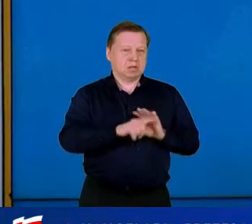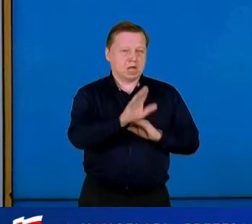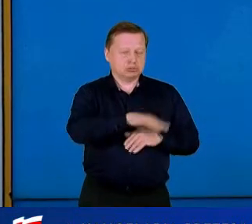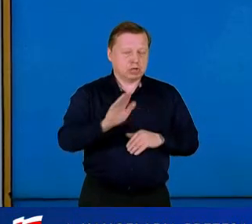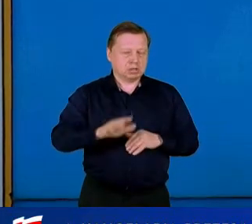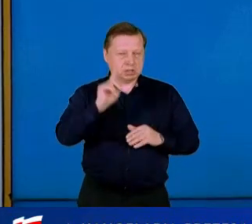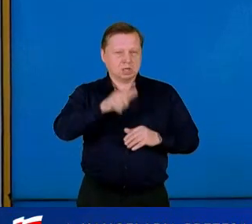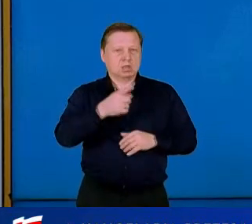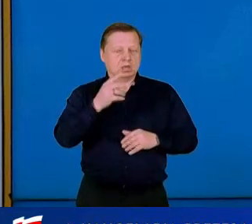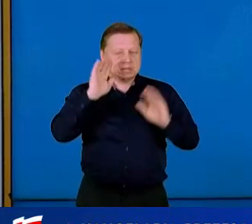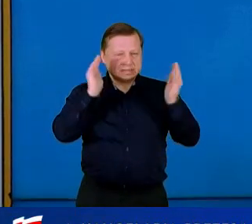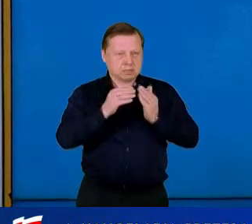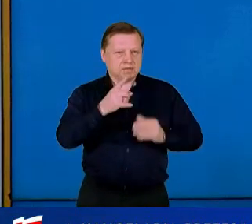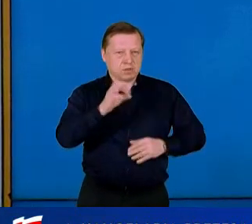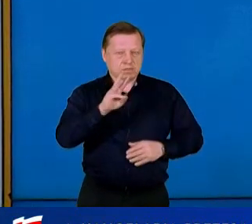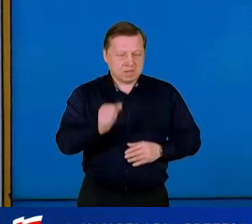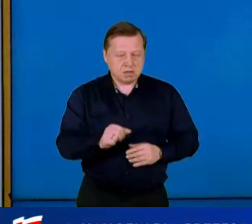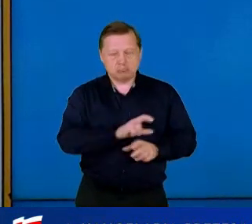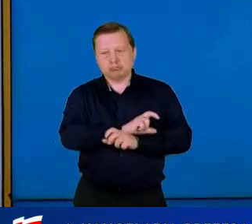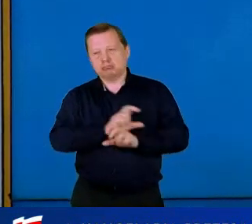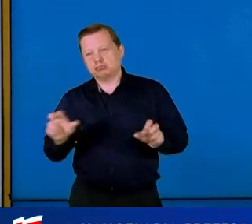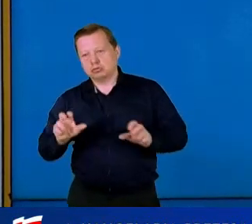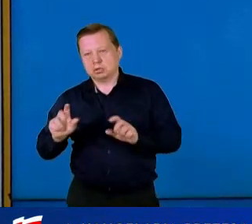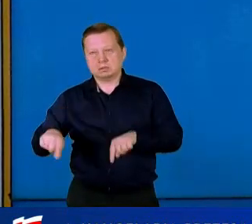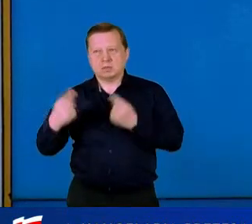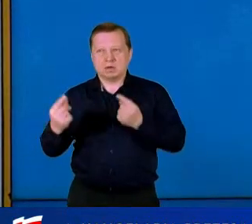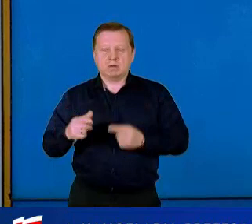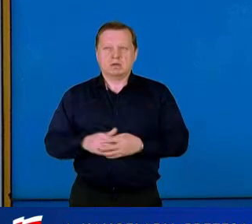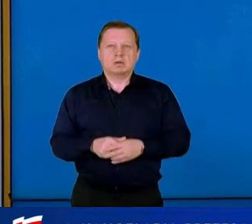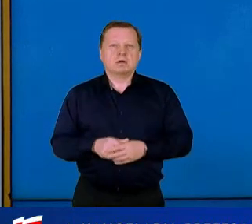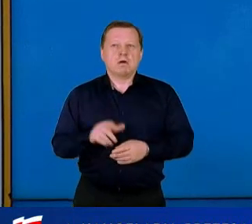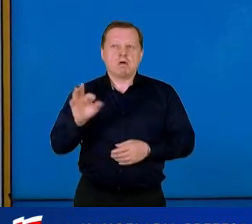Czy jest to spór o niczym nieskrępowaną aborcję?